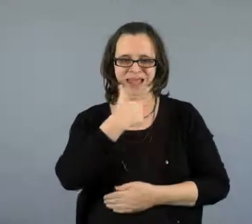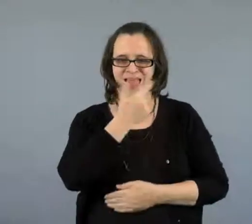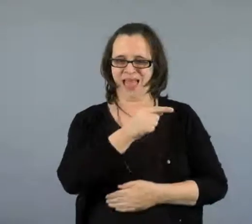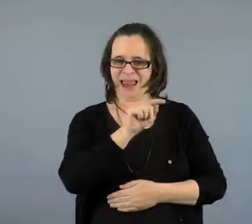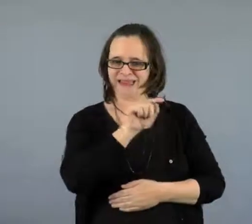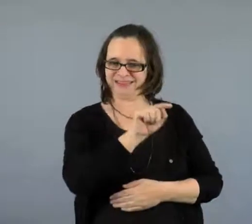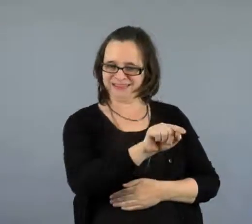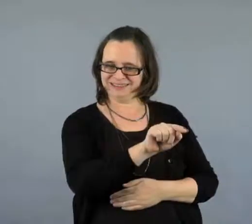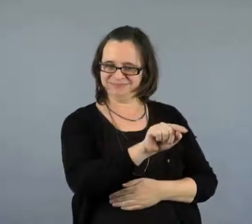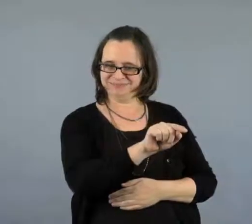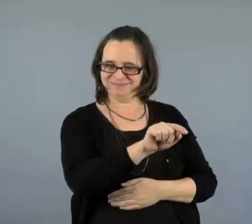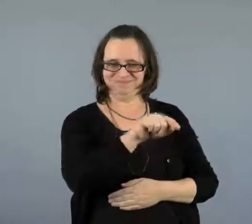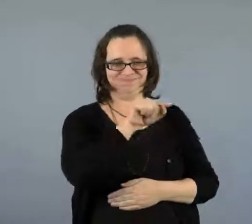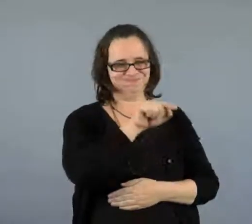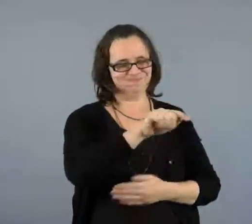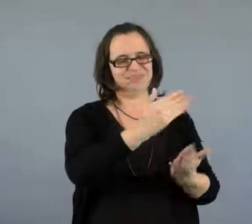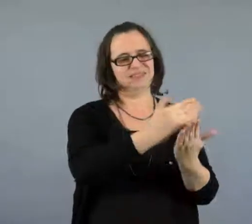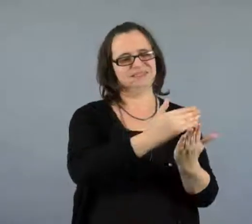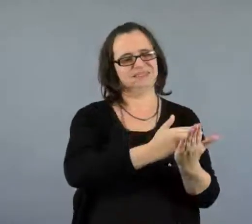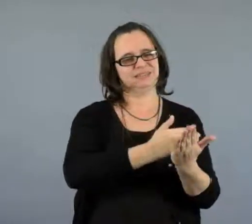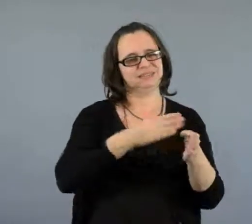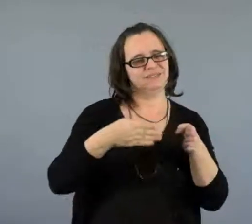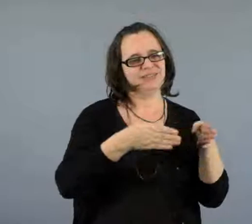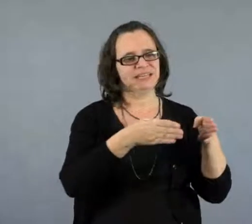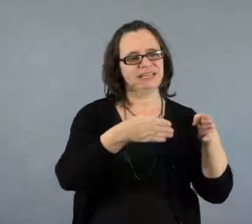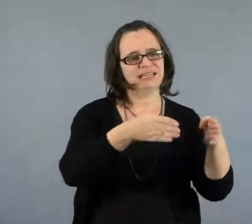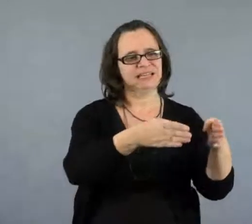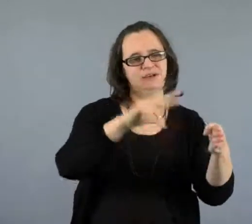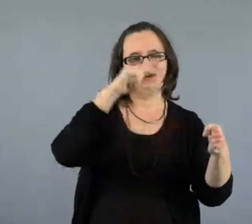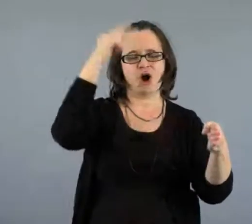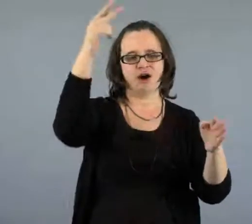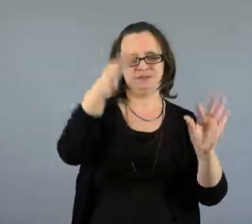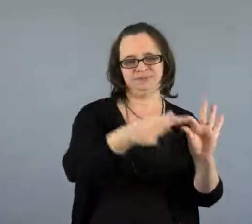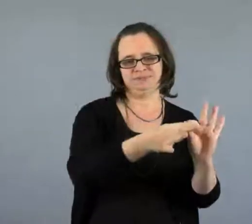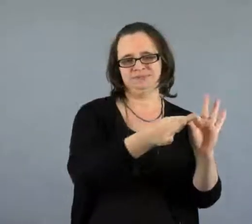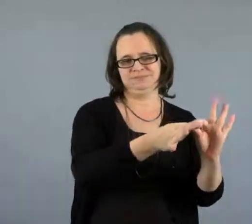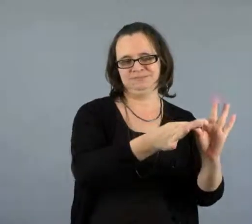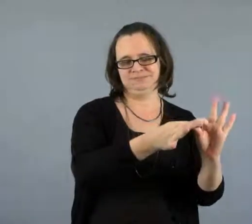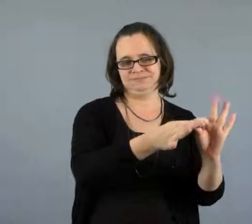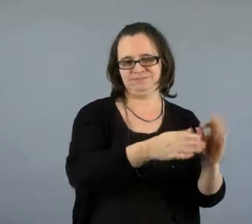Im Alten Testament führt Gott durch das Gesetz